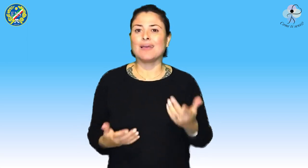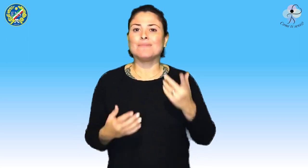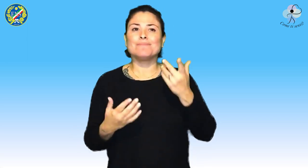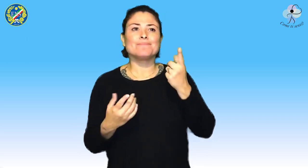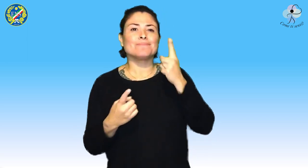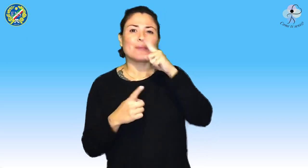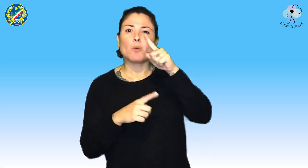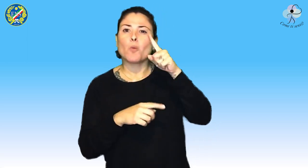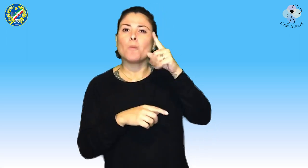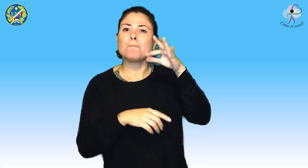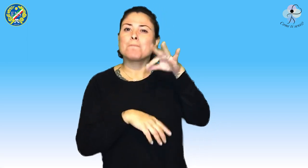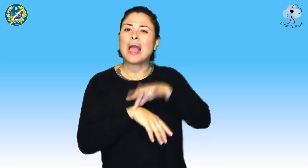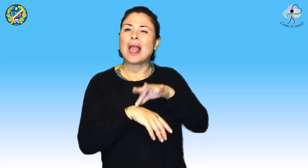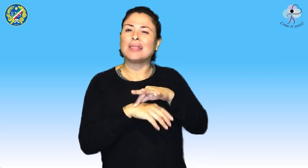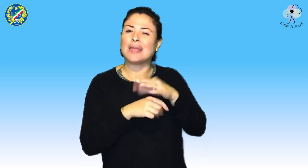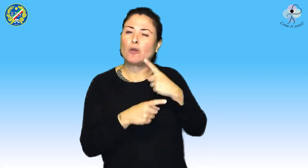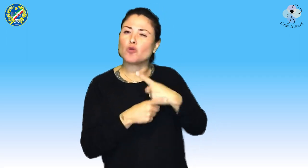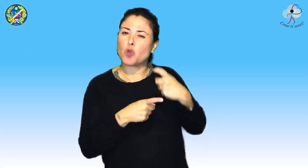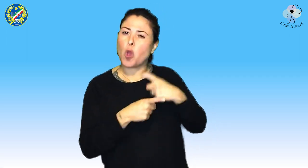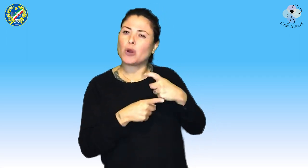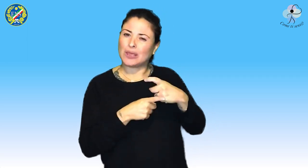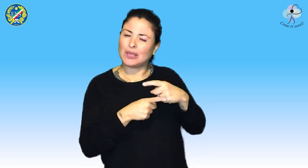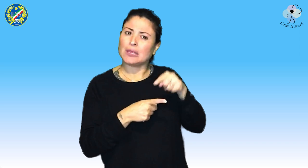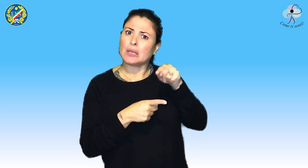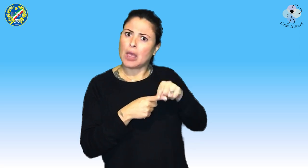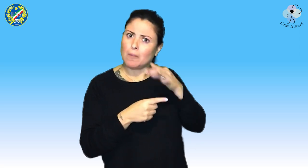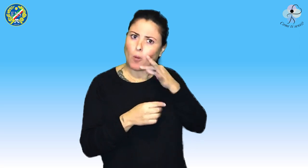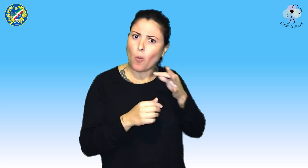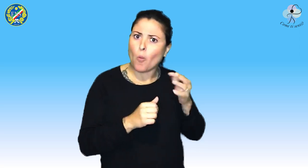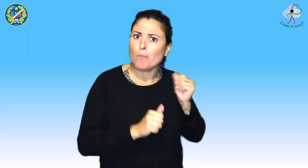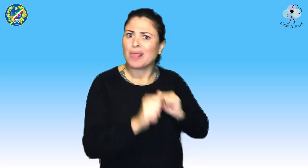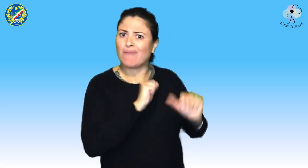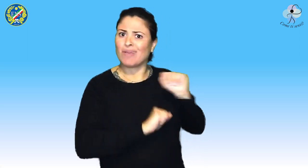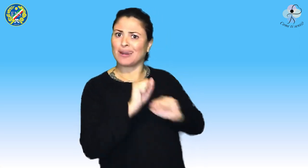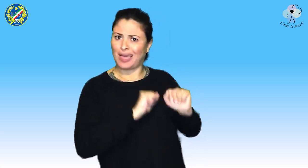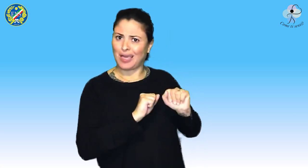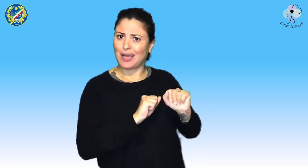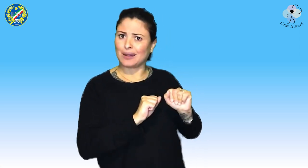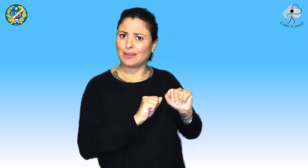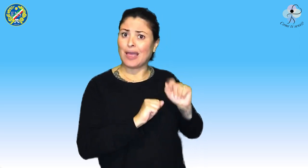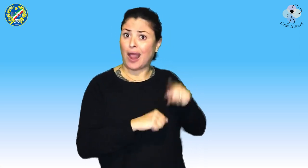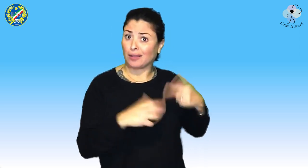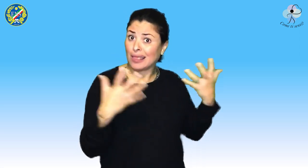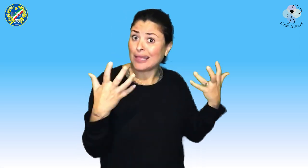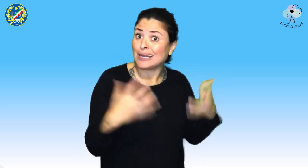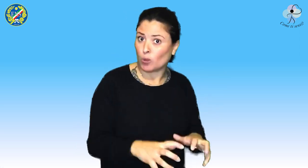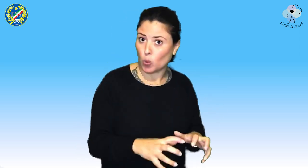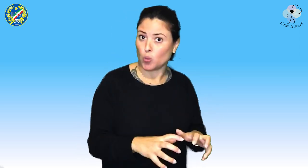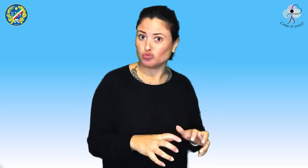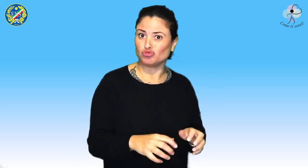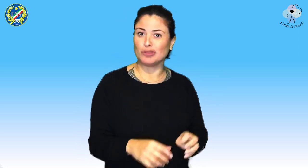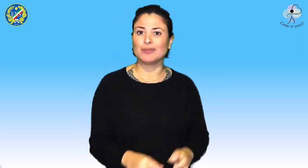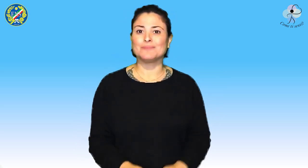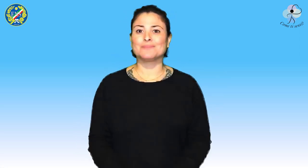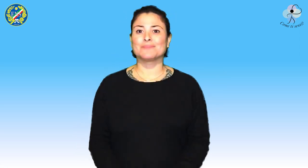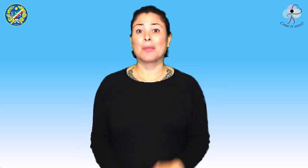(prevenendo e/o alleviando molte patologie croniche)